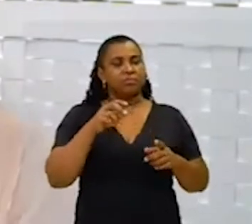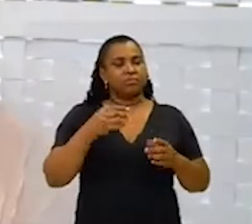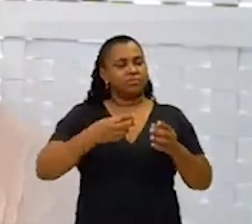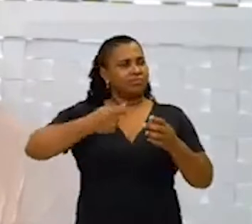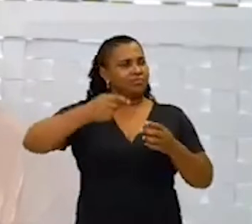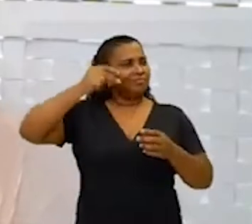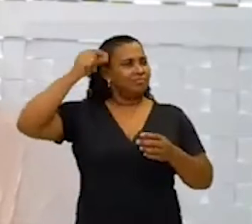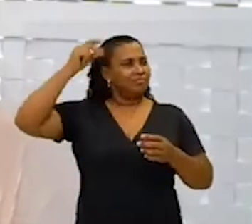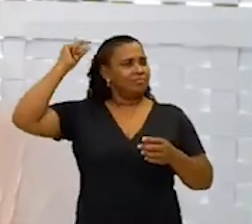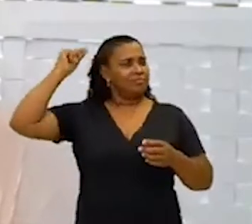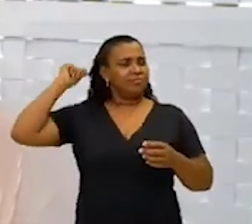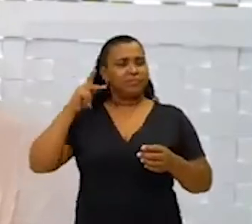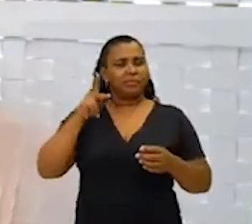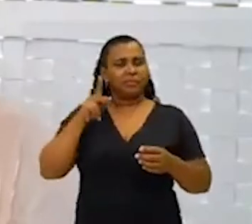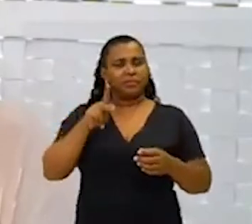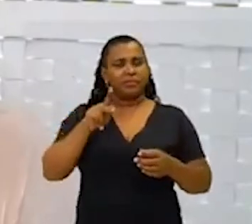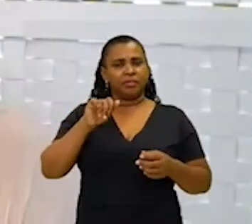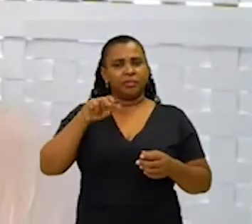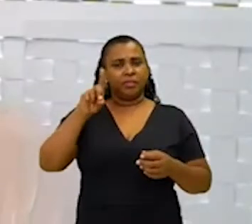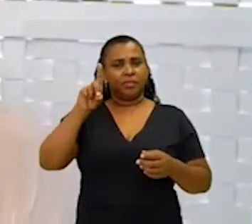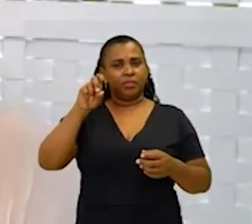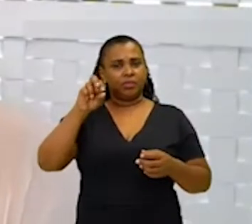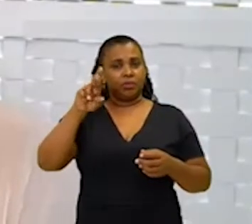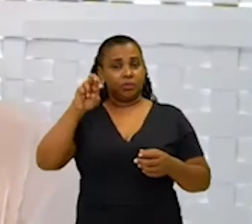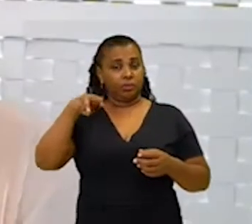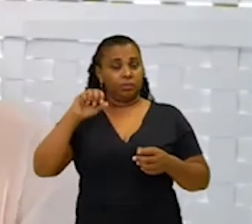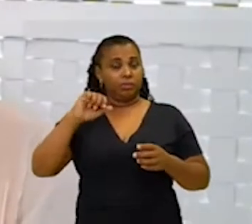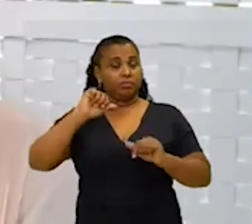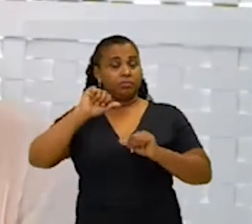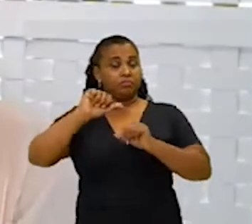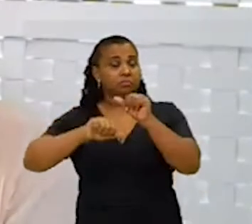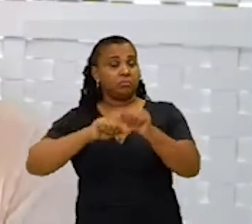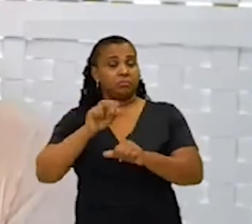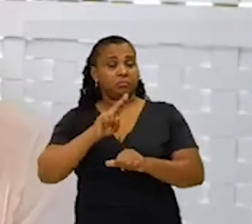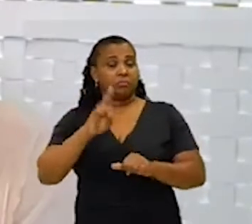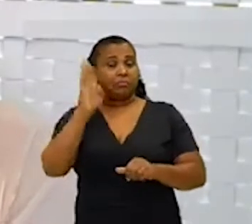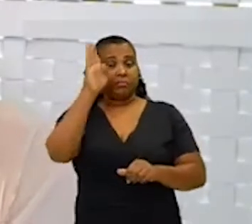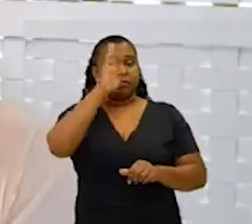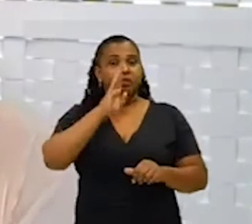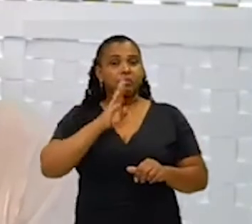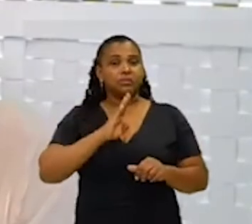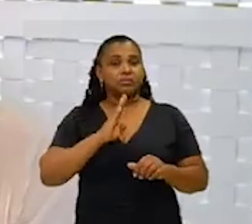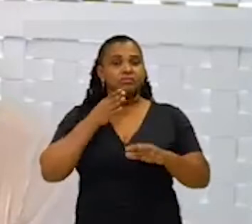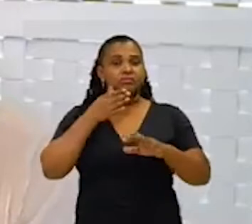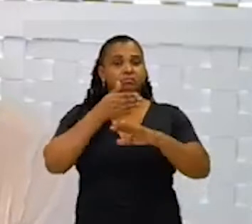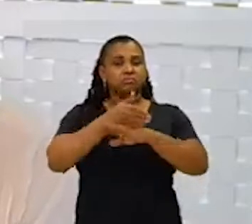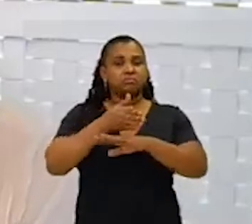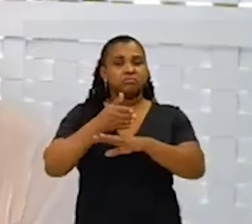penduraram aqui de terra das Palmeiras que vai estar Brasil as invasões e ocupações europeias